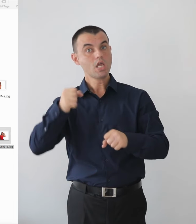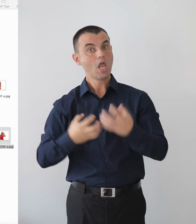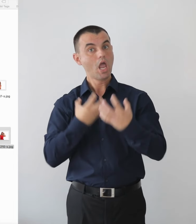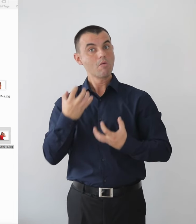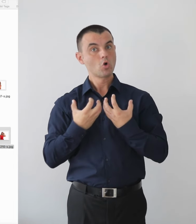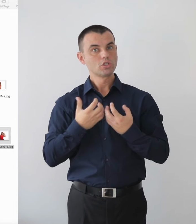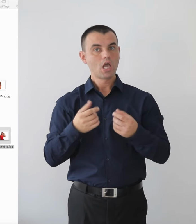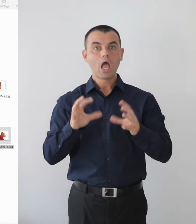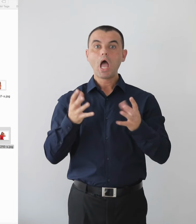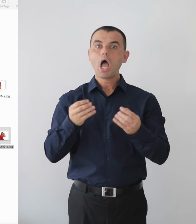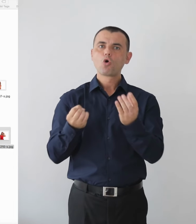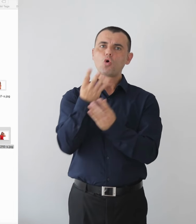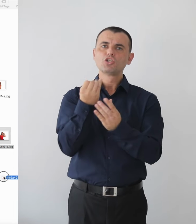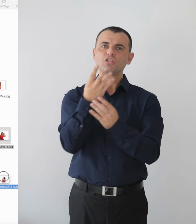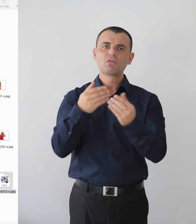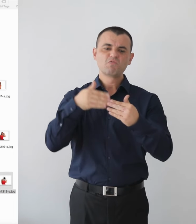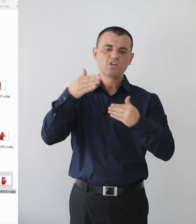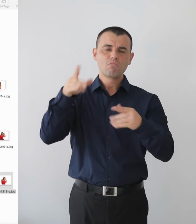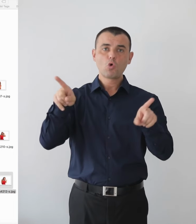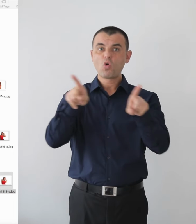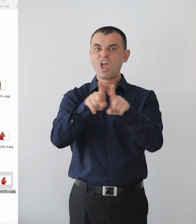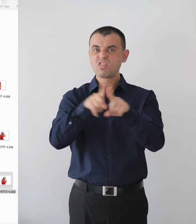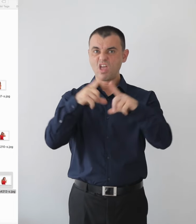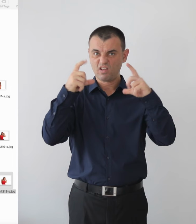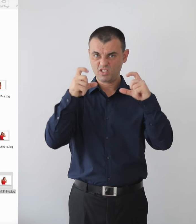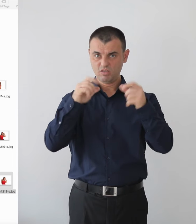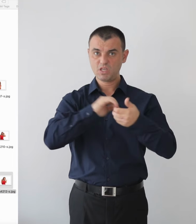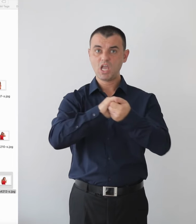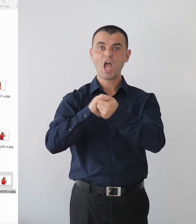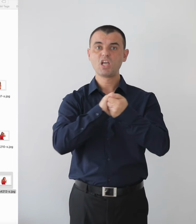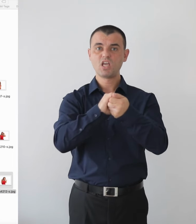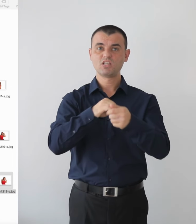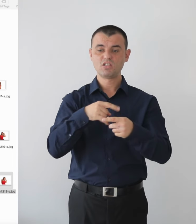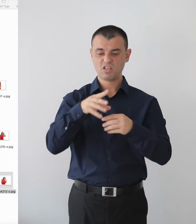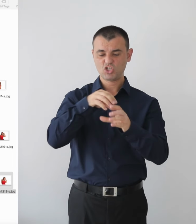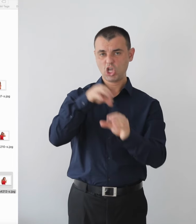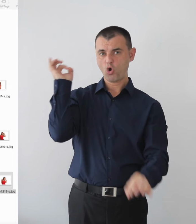Ако качите снимки, които си приличат, много вероятно е агенцията да отхвърли вашата заявка.